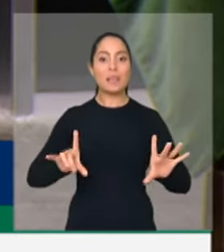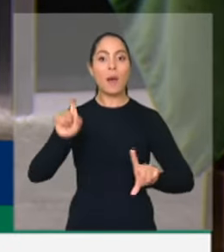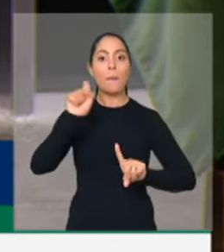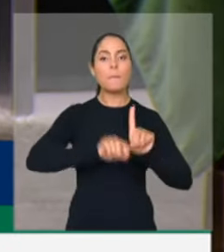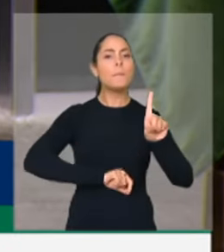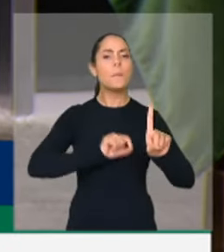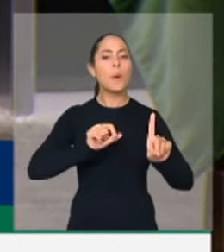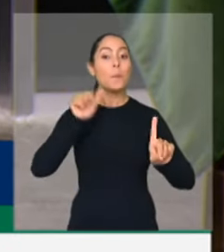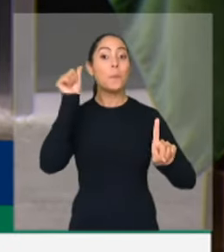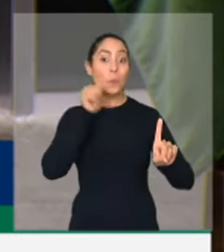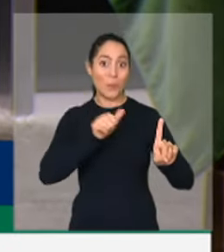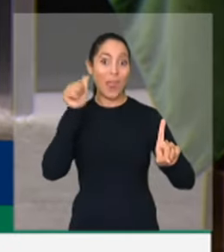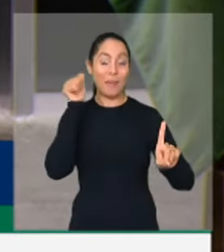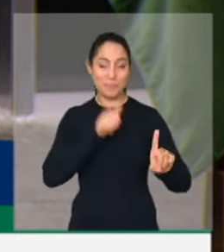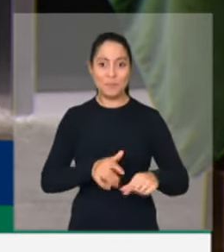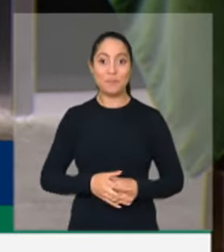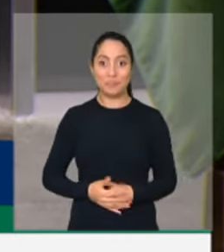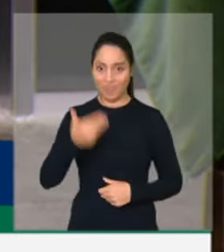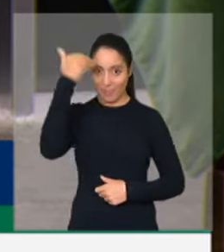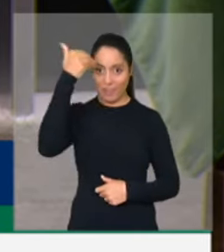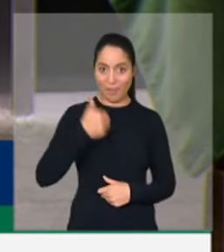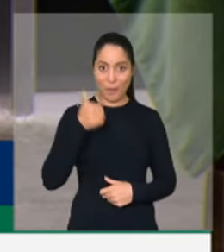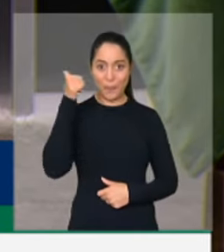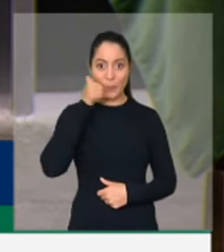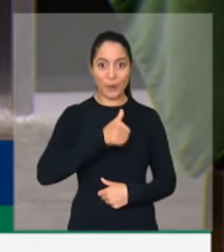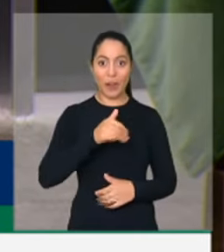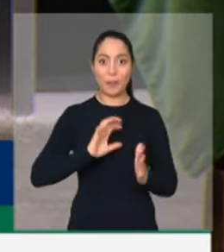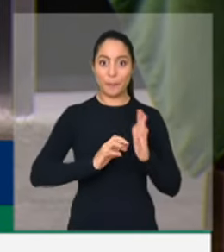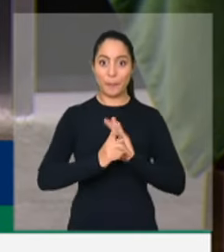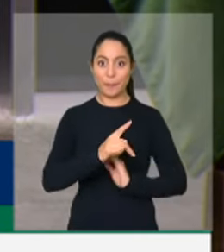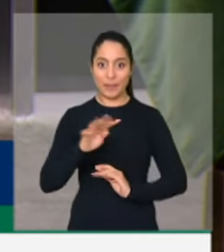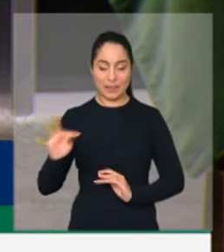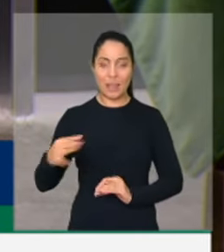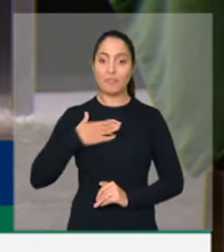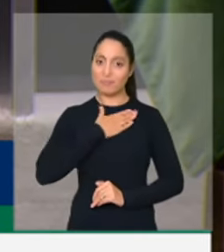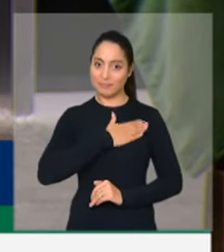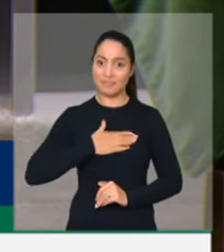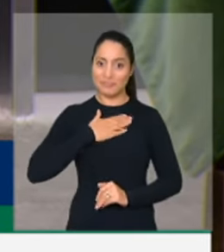TER DUAS DECISÕES DO SUPREMO TRIBUNAL FEDERAL, A PRIMEIRA DE QUE MORO NÃO PODIA JULGAR LULA, ERA UM JUIZ INCOMPETENTE